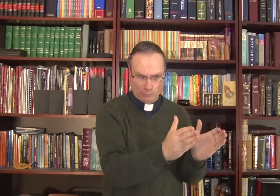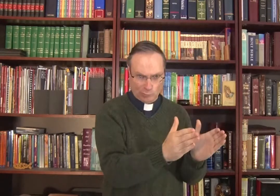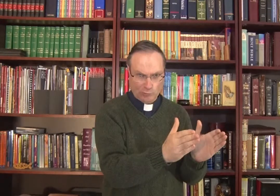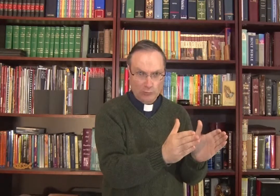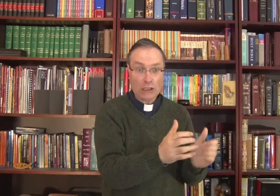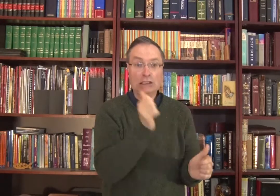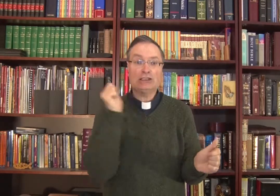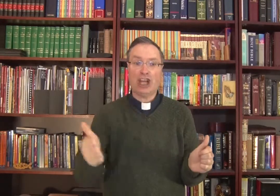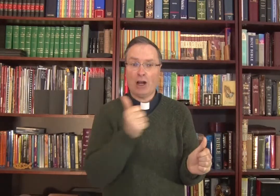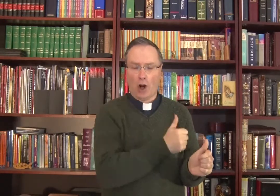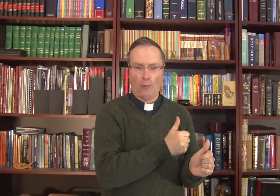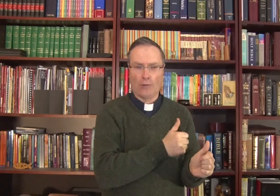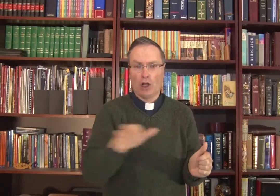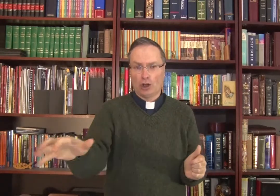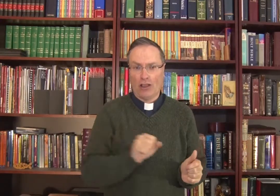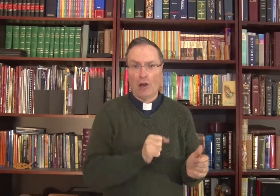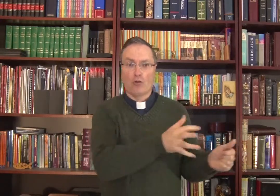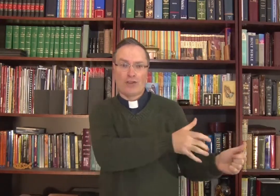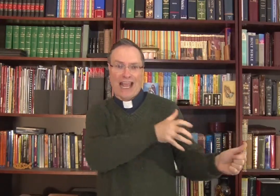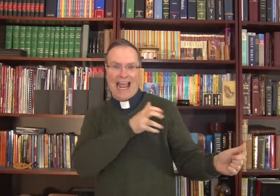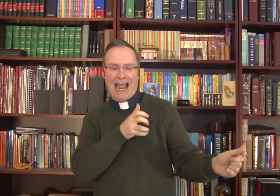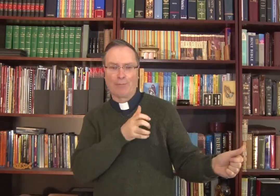Chacun tenait une harpe